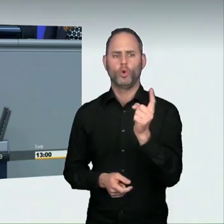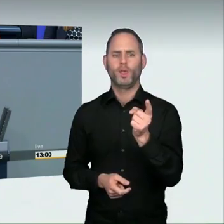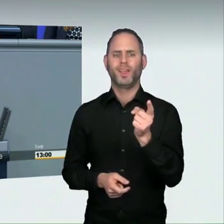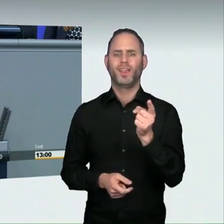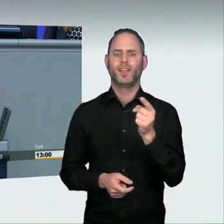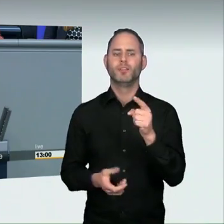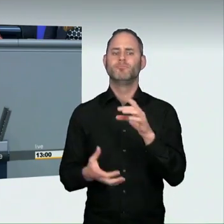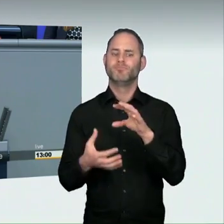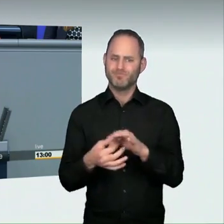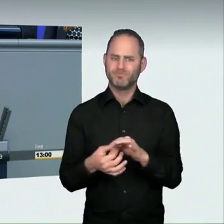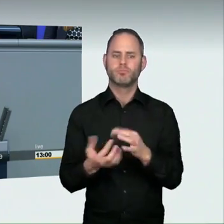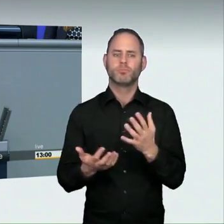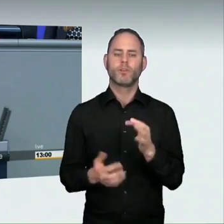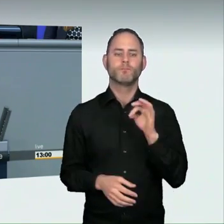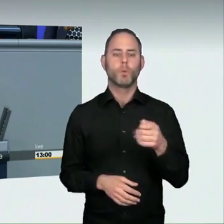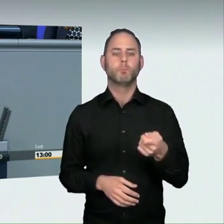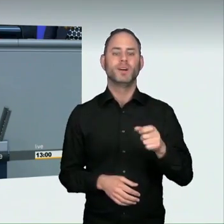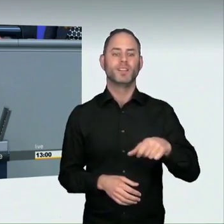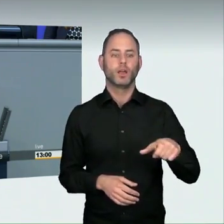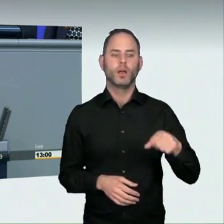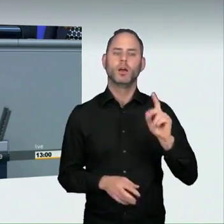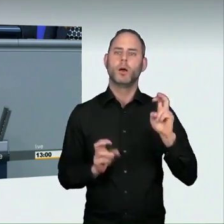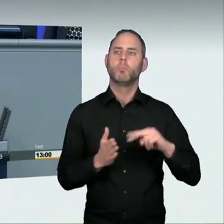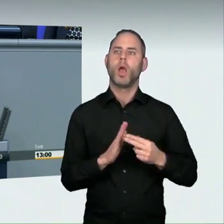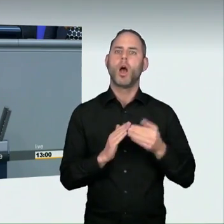oder eine einfache Arbeiterin, meinetwegen eine Erzieherin oder eine Altenpflegerin,